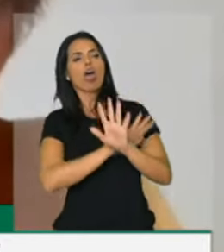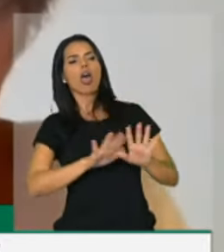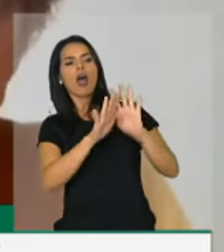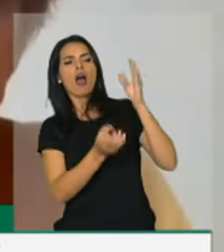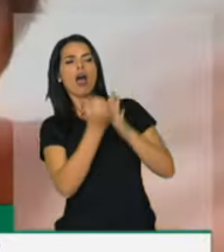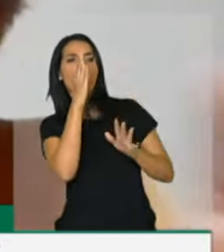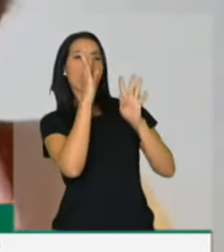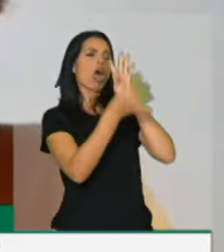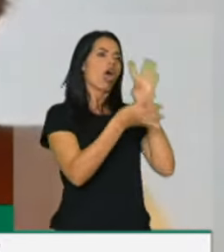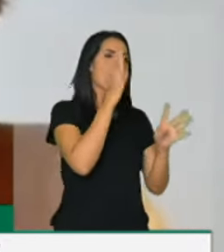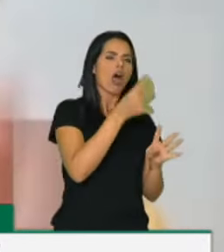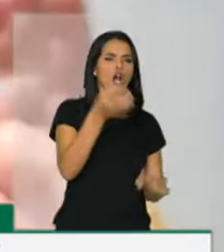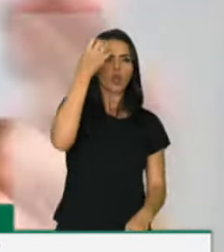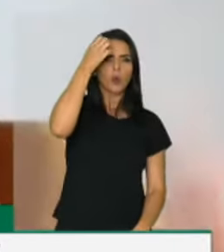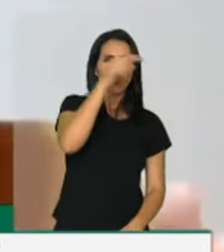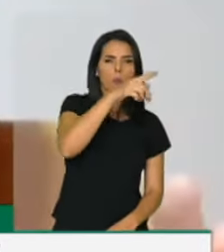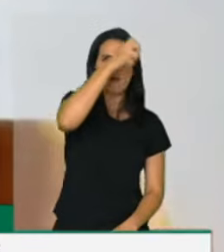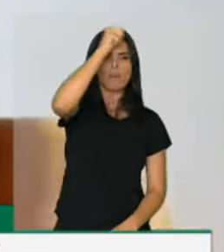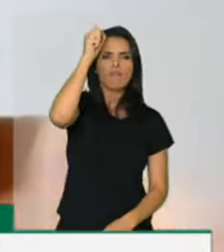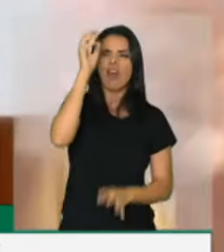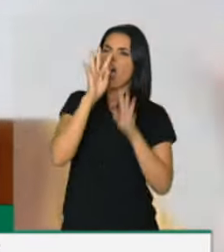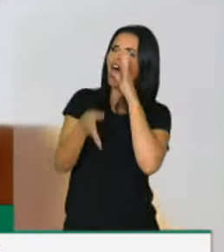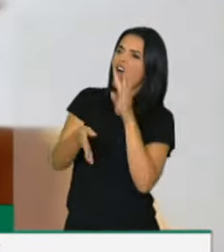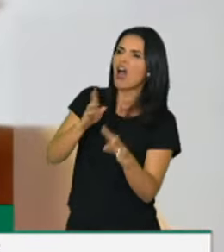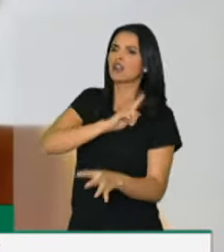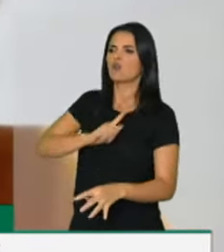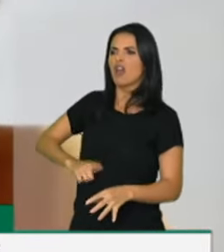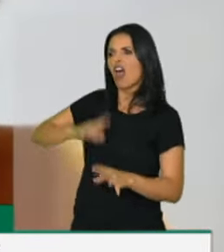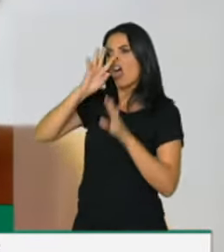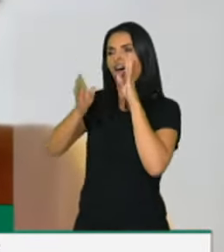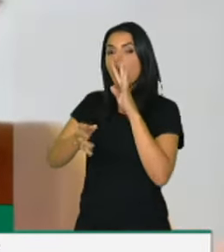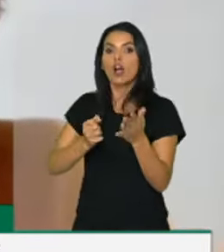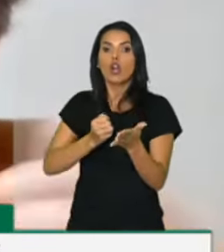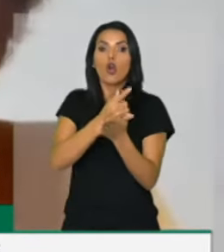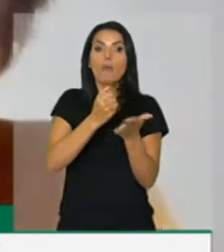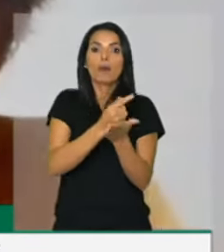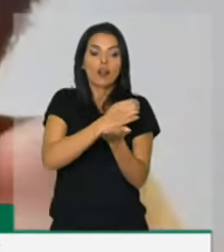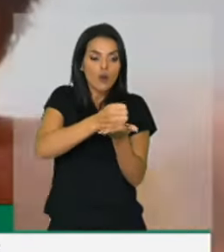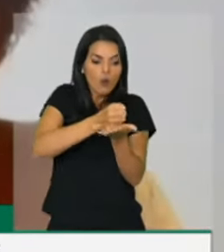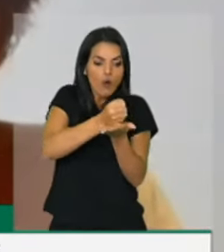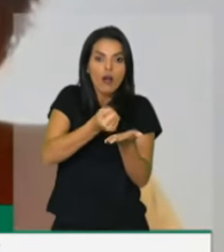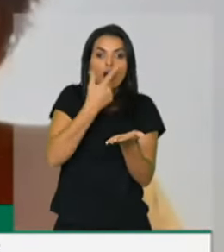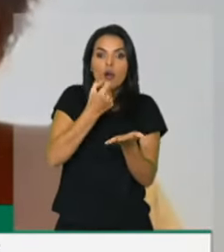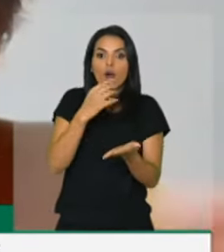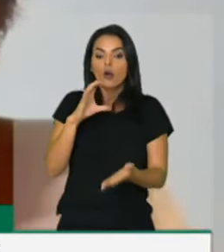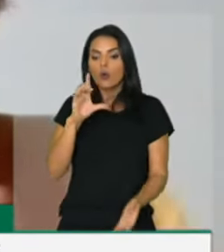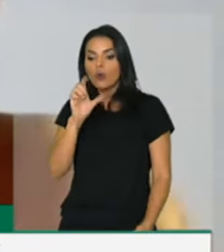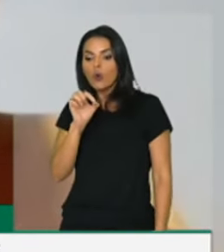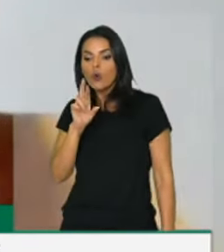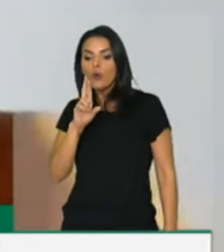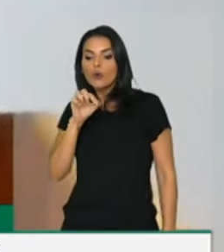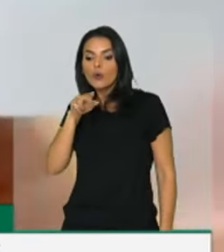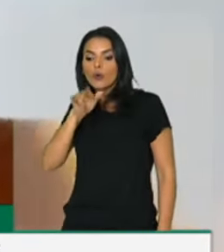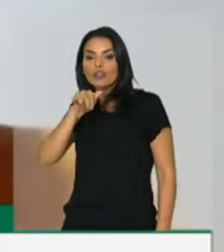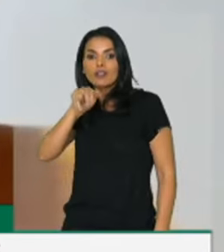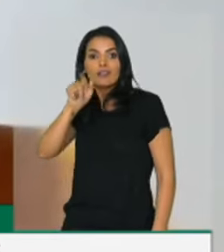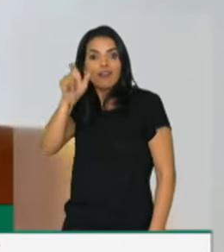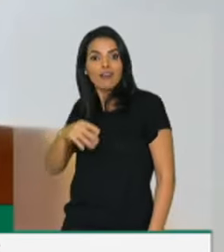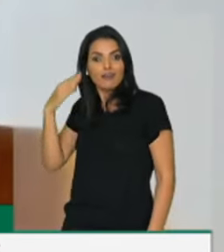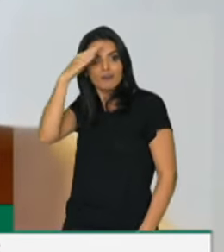GOVERNADORES ENFIM. COMPRANDO CLOROQUINA E TORNOU O PAÍS UM PAÍS CHEIO DE CLOROQUINA. [SOA A CAMPAINHA]. E AO MESMO TEMPO SEM VACINAS. ENTÃO, PORTANTO DESDE O INÍCIO NÓ